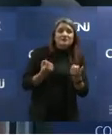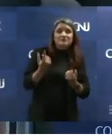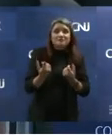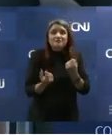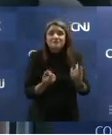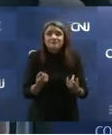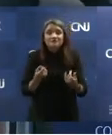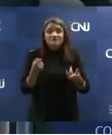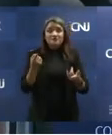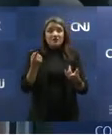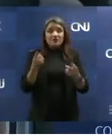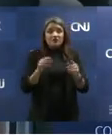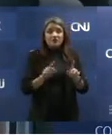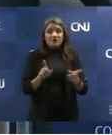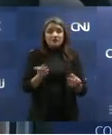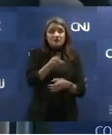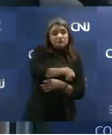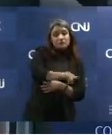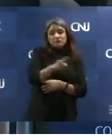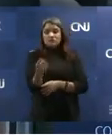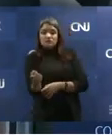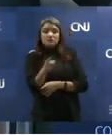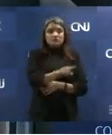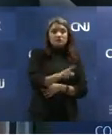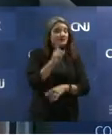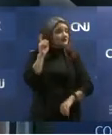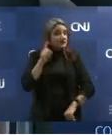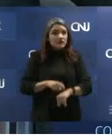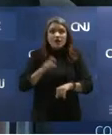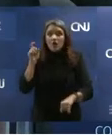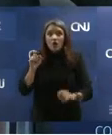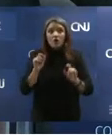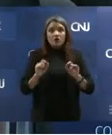seja da inversão imediata da superioridade numérica imediata.